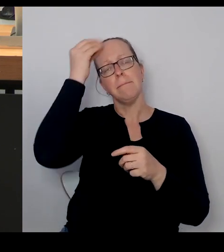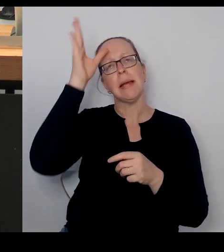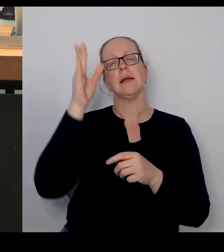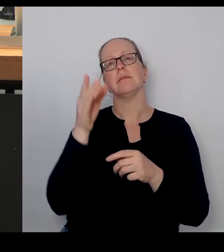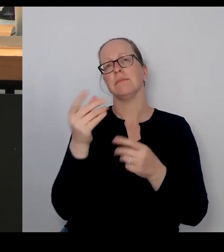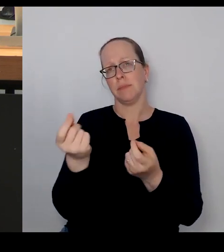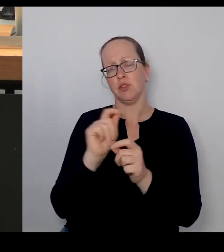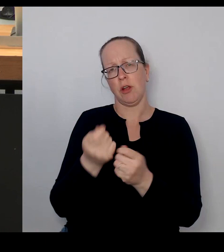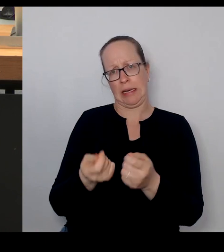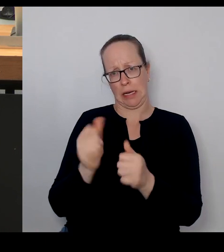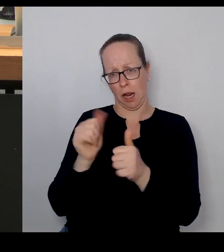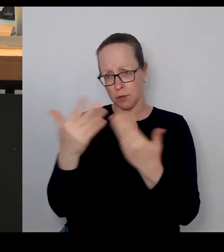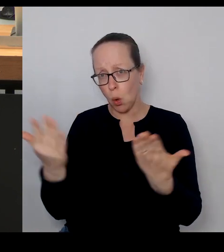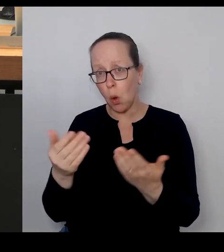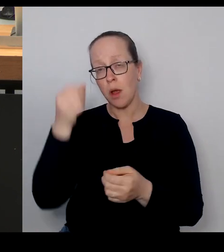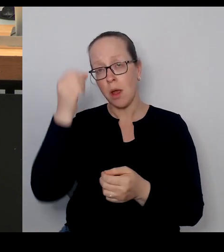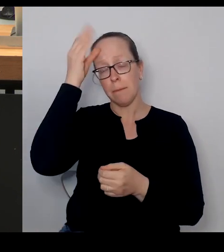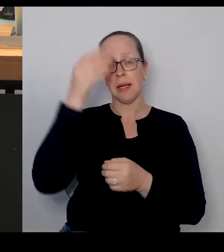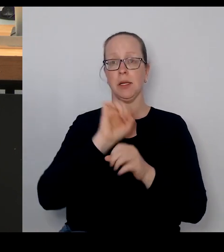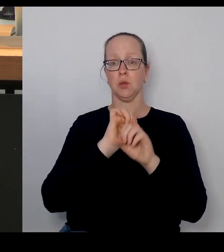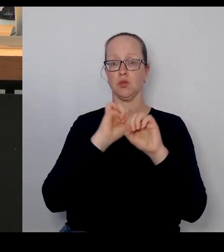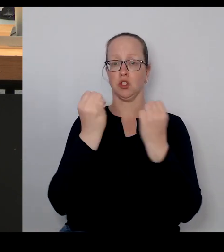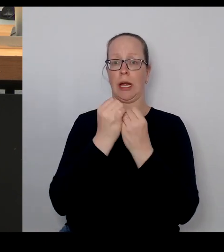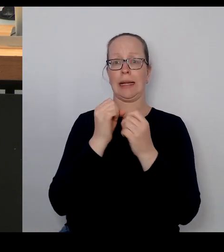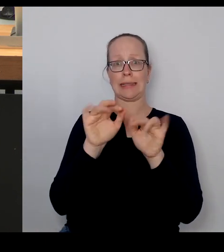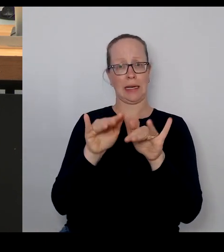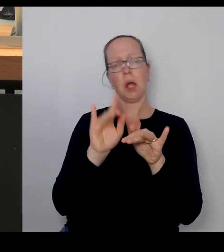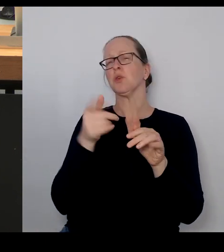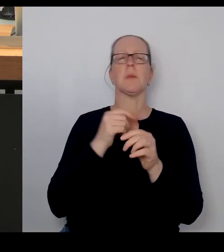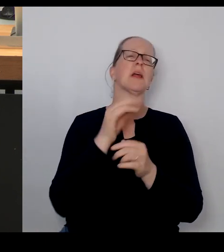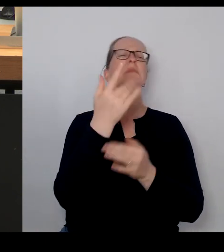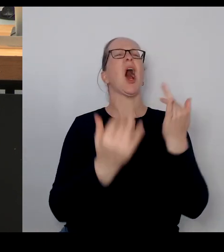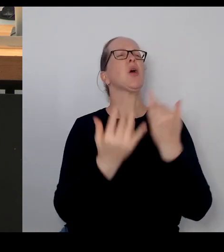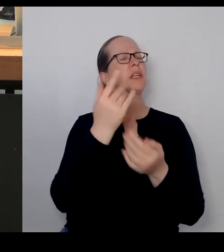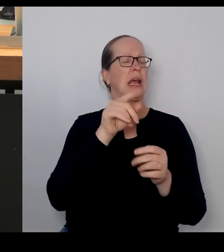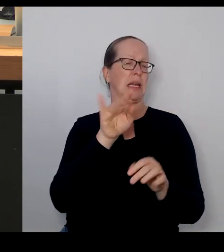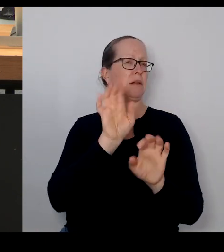Die vermeintlichen Kosteneinsparungen die dann zu den unhaltbaren Zuständen